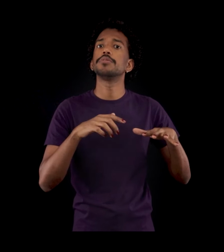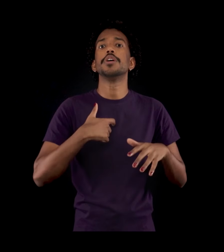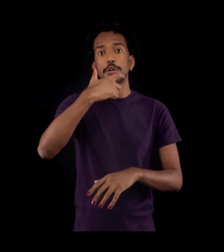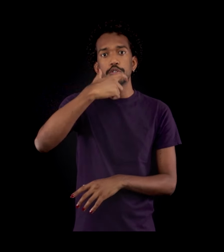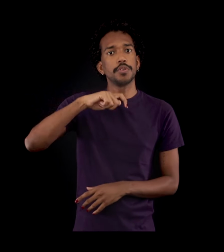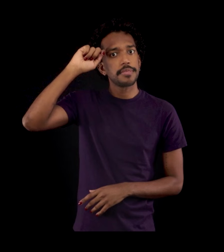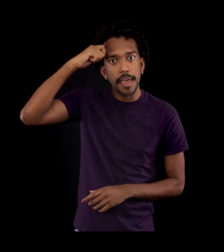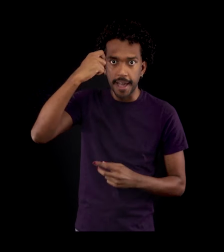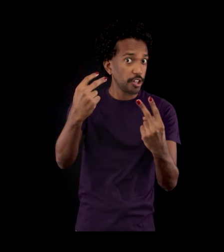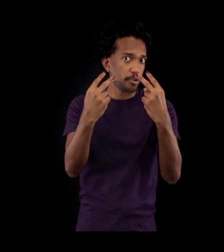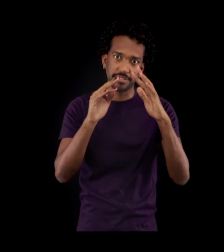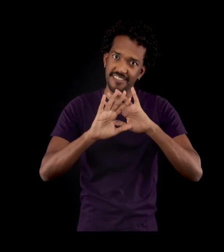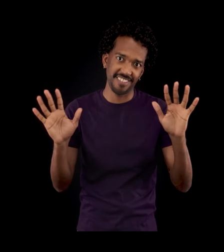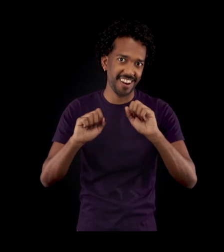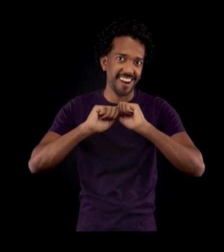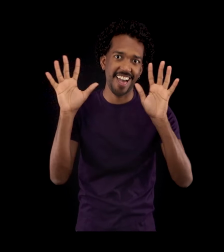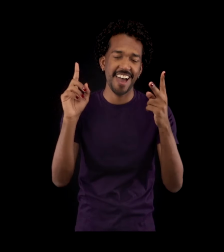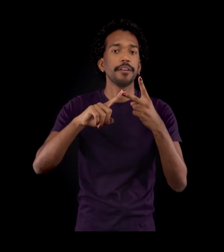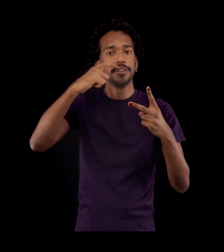Sou mulher. Sou nordestina.